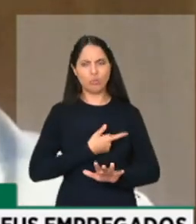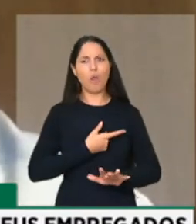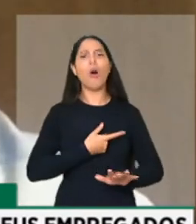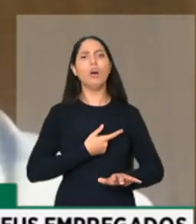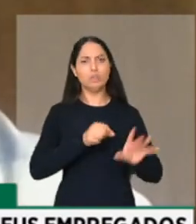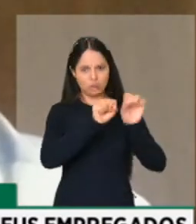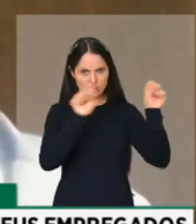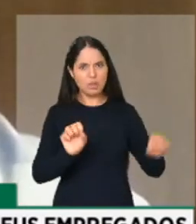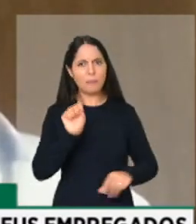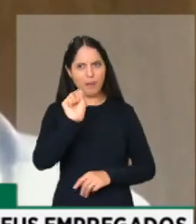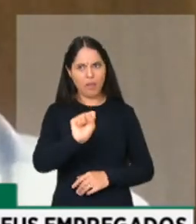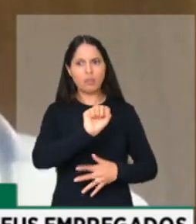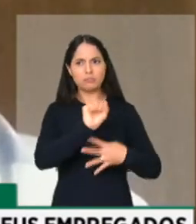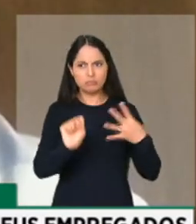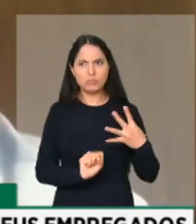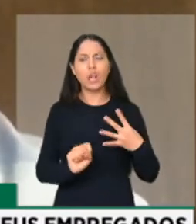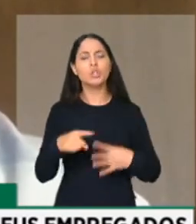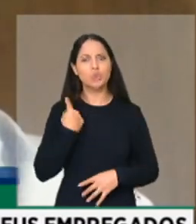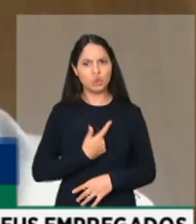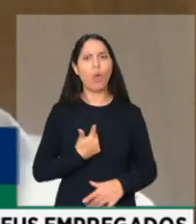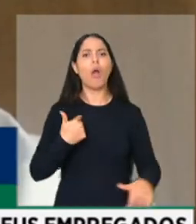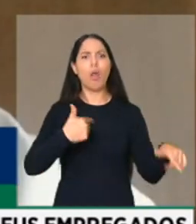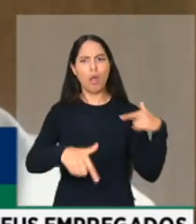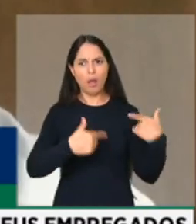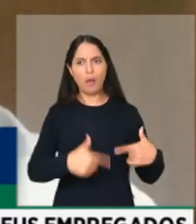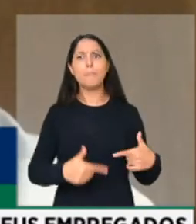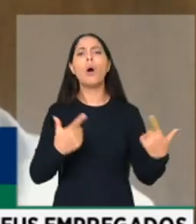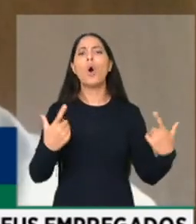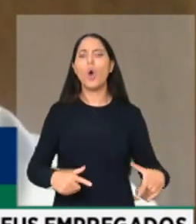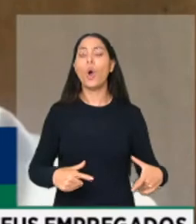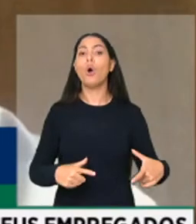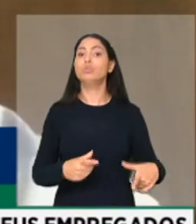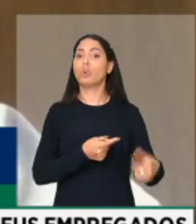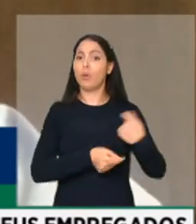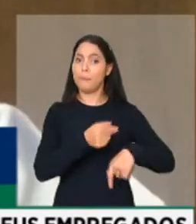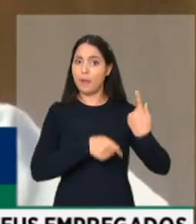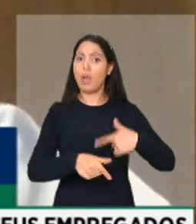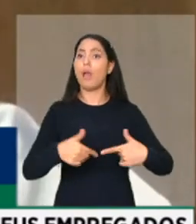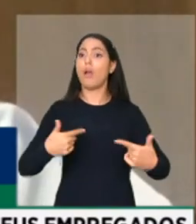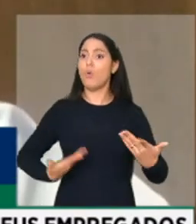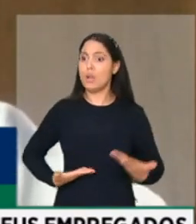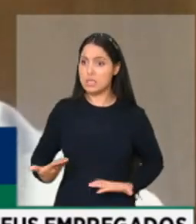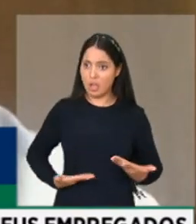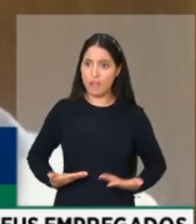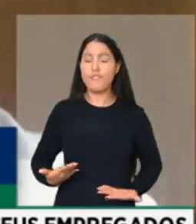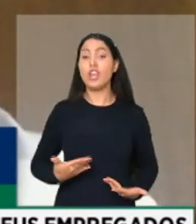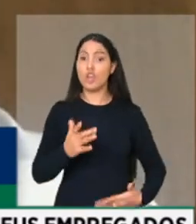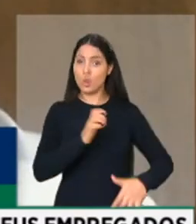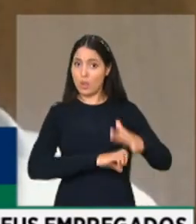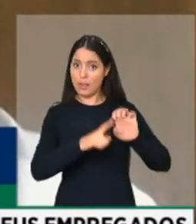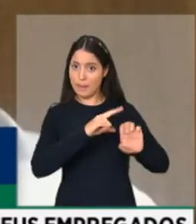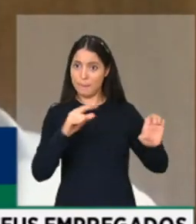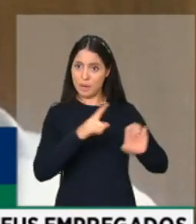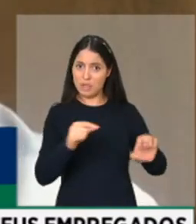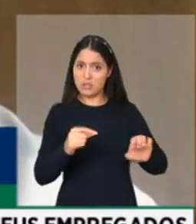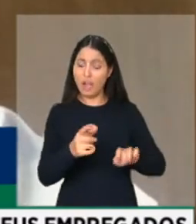E NÃO... A PROPOSTA NOSSA É QUE SE USE ESSE DINHEIRO DA CONTRIBUIÇÃO SOCIAL DOS EMPRESÁRIOS PARA VACINAR OS SEUS PRÓPRIOS EMPREGADOS. QUE, LOGICAMENTE, QUE 50% A